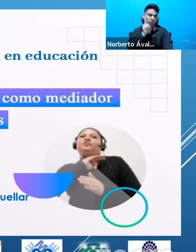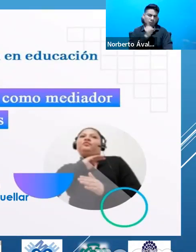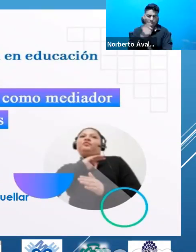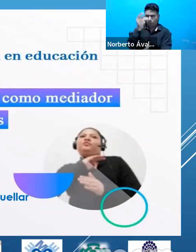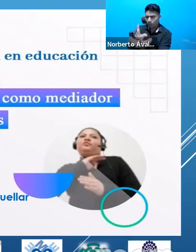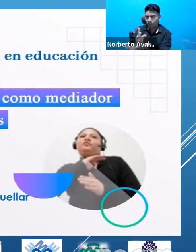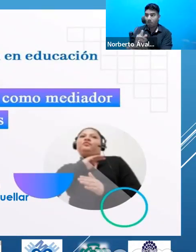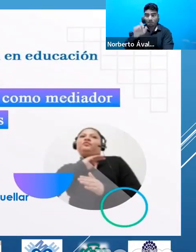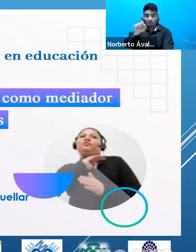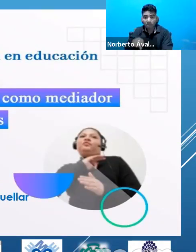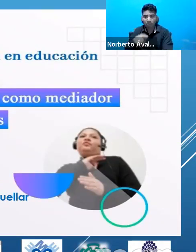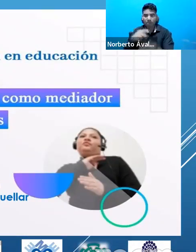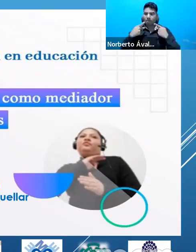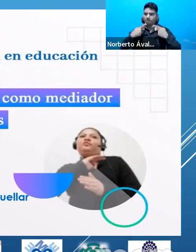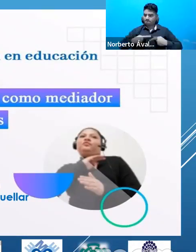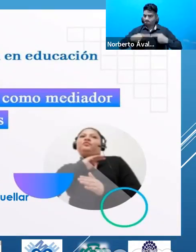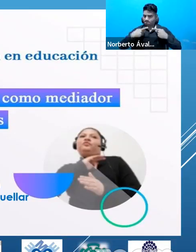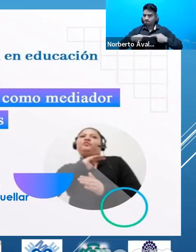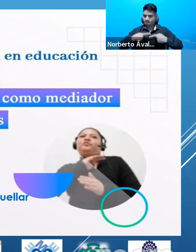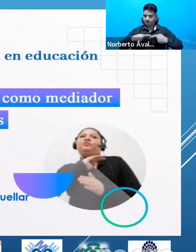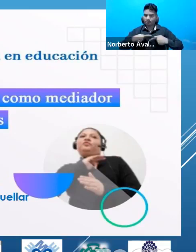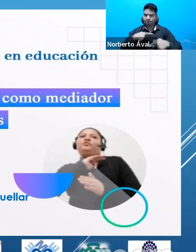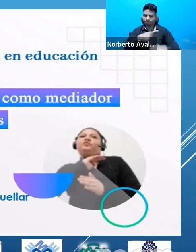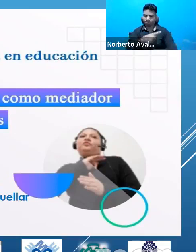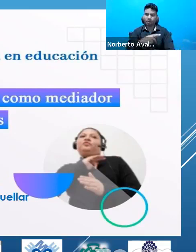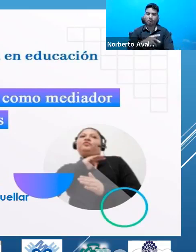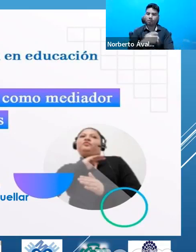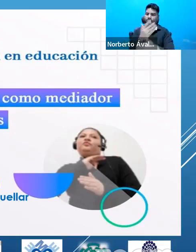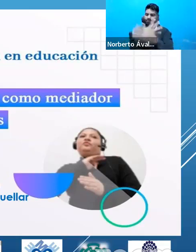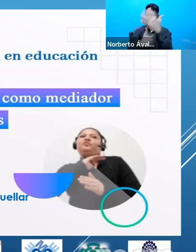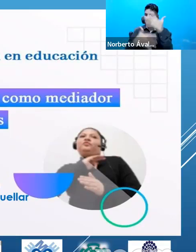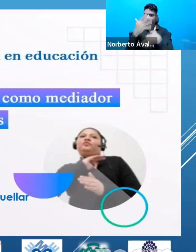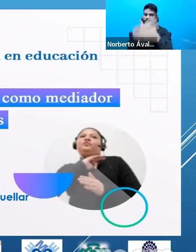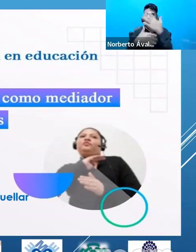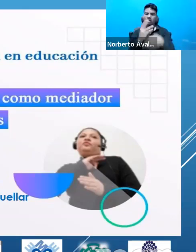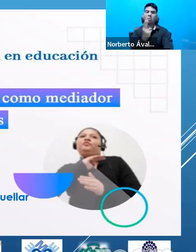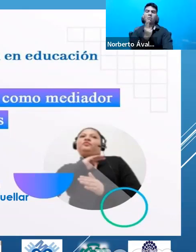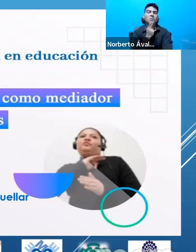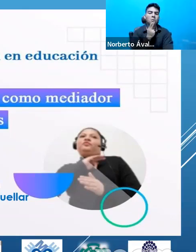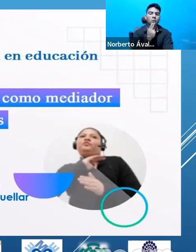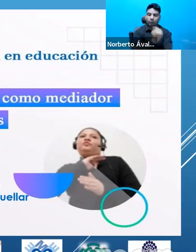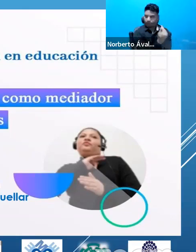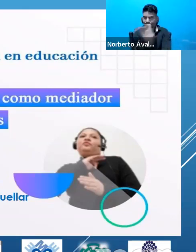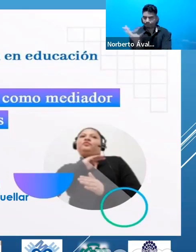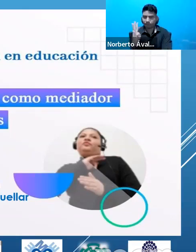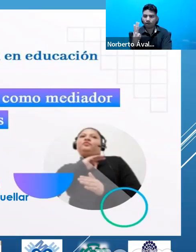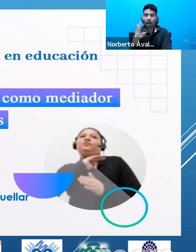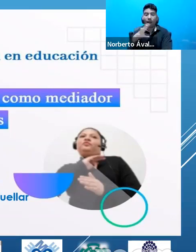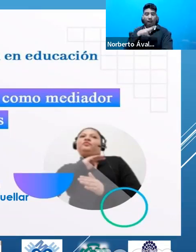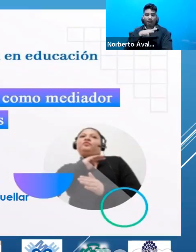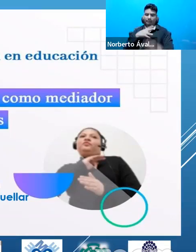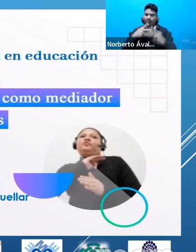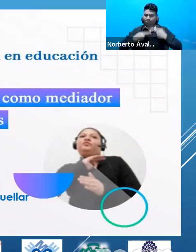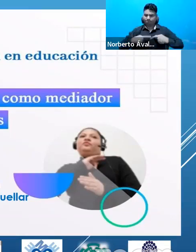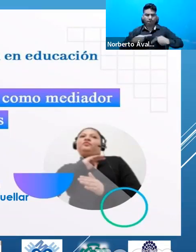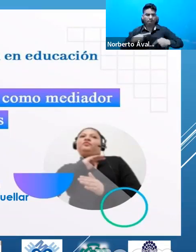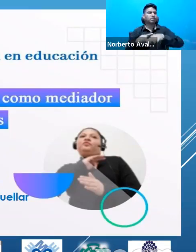Hay 6. De a Y entonces hay otras